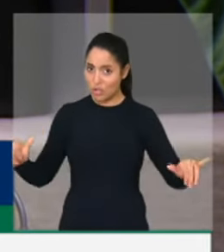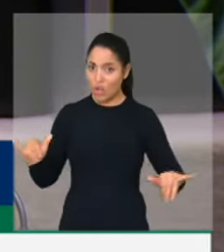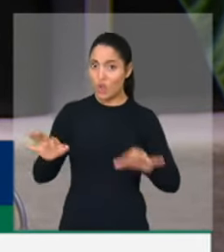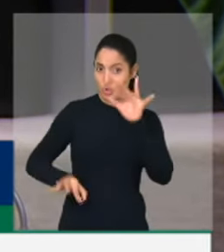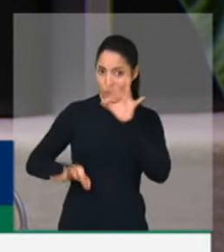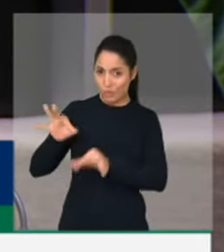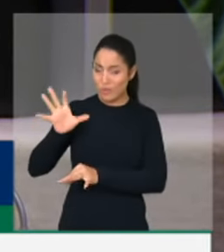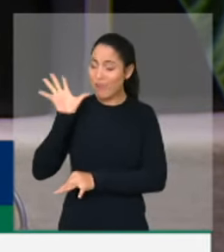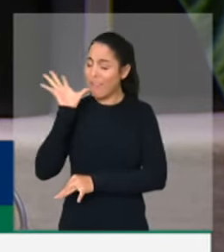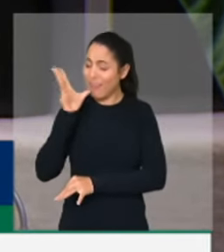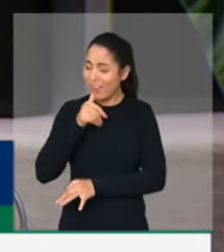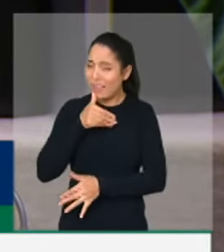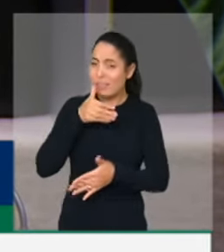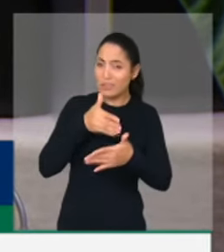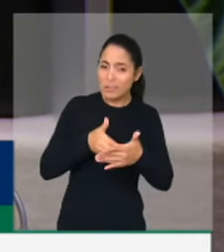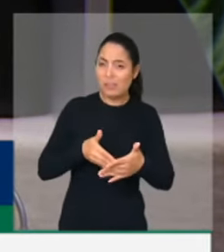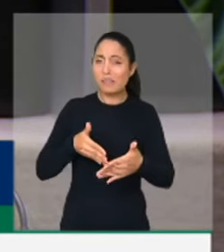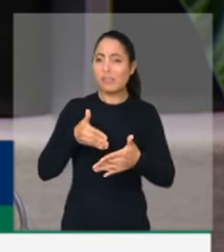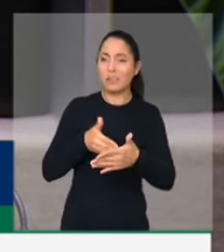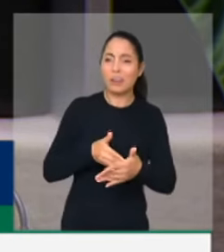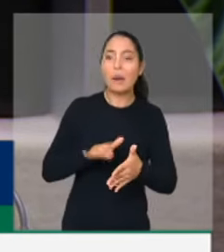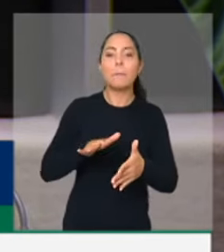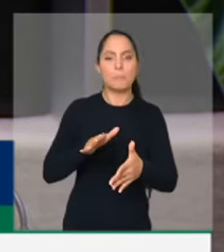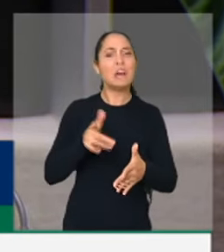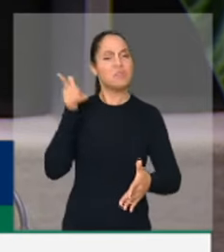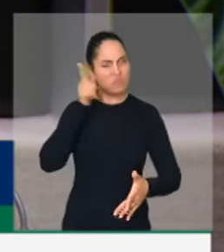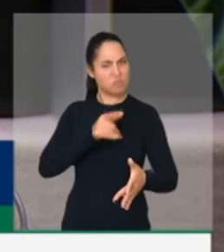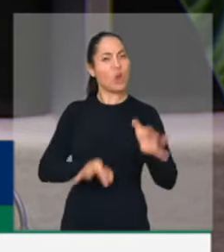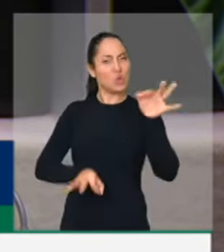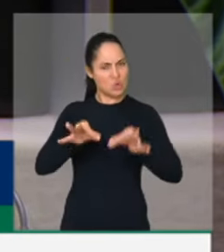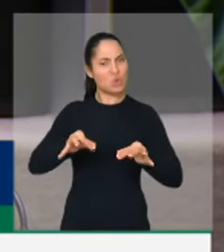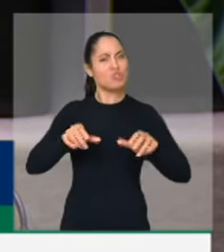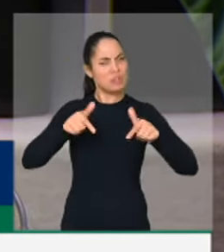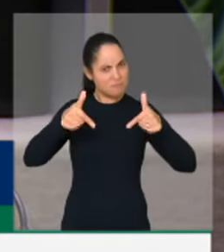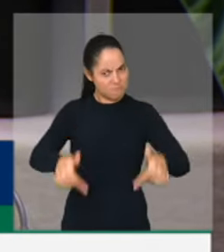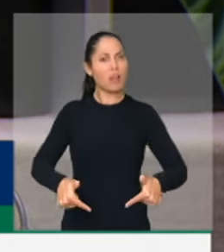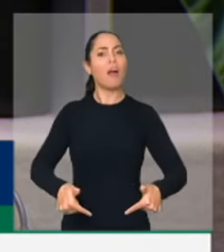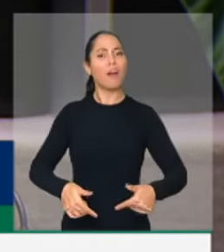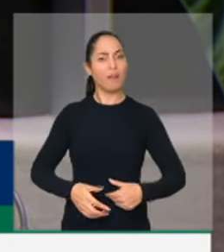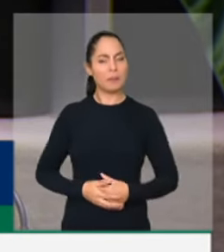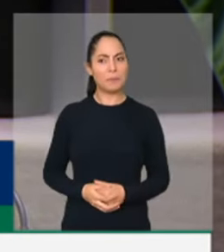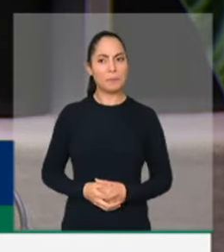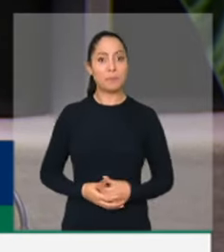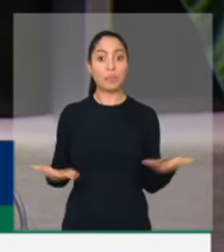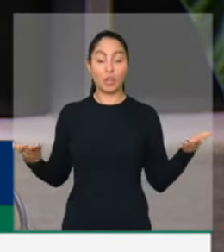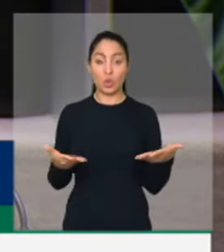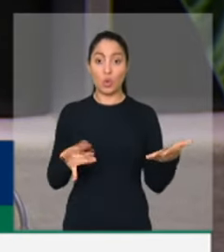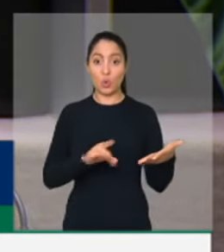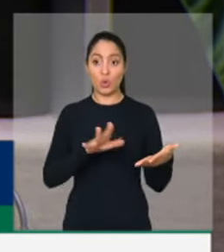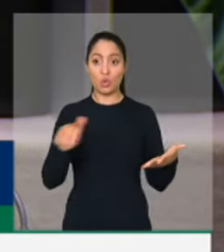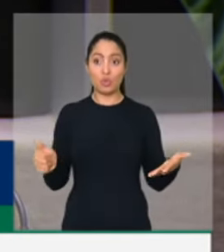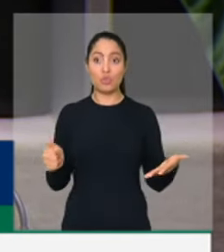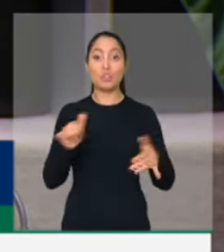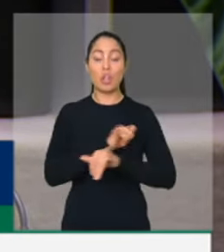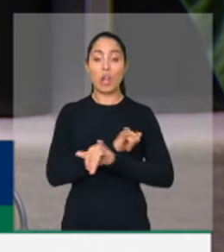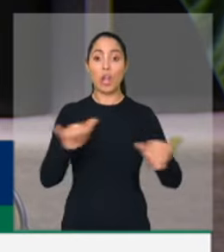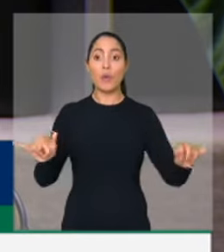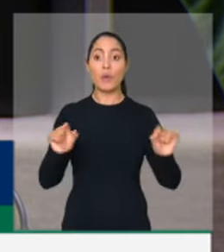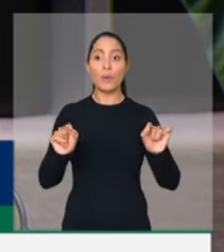VEM. ESPEREI MUITO POR ESSE DIA PARA DIZER, COMUNICANDO OFICIALMENTE QUE... O JUIZ SÉRGIO MORO É UM JUIZ